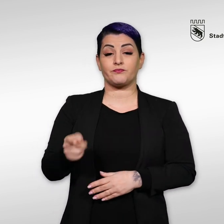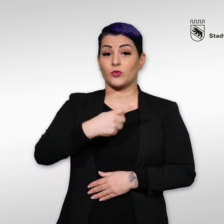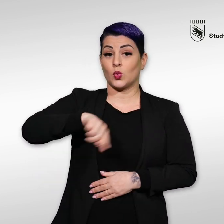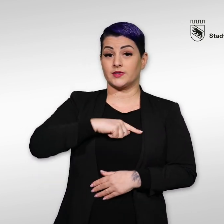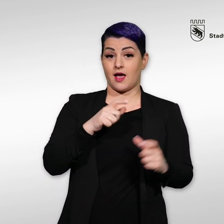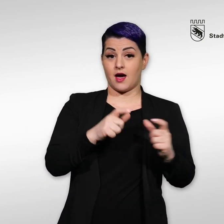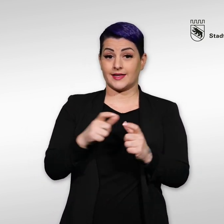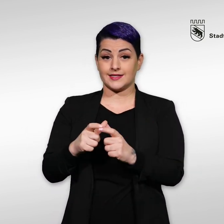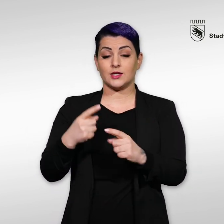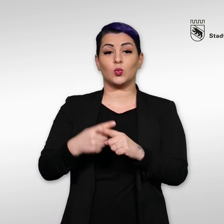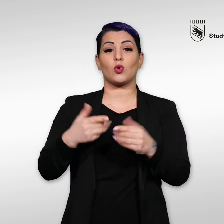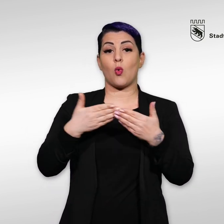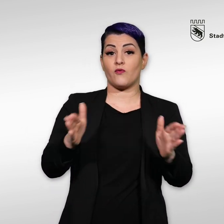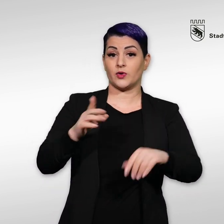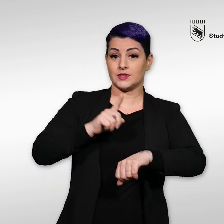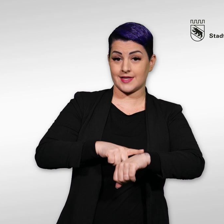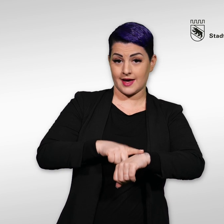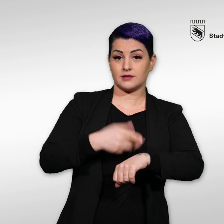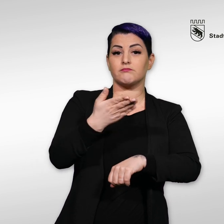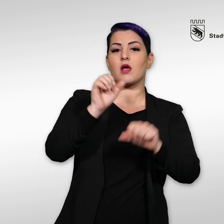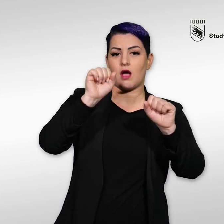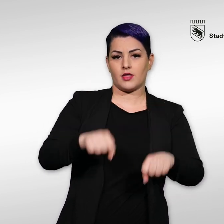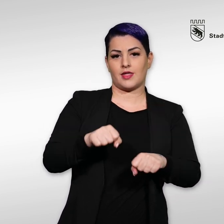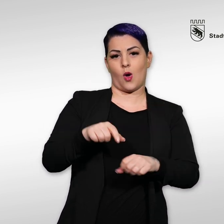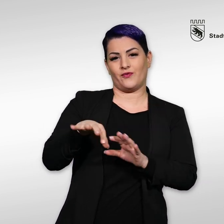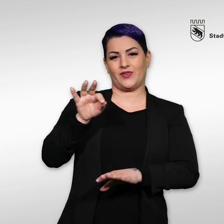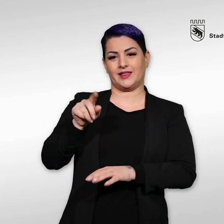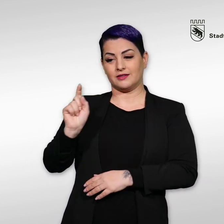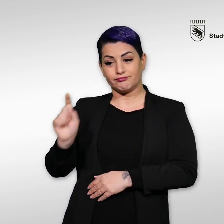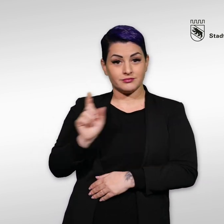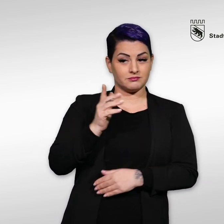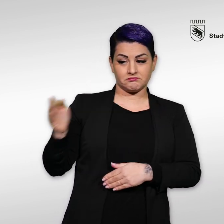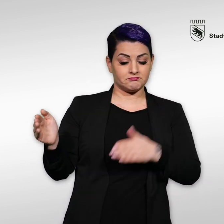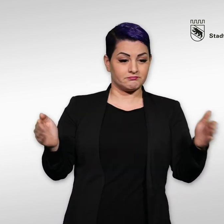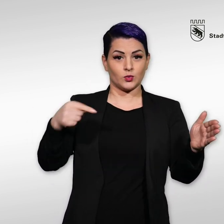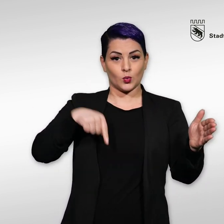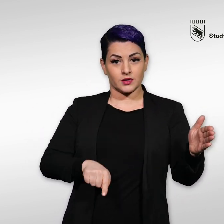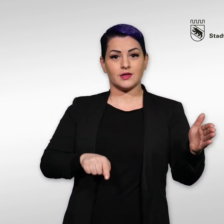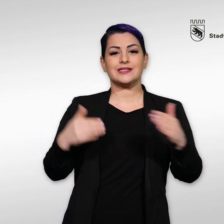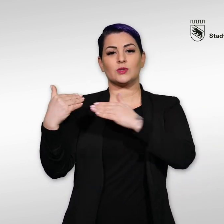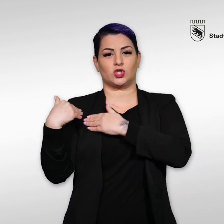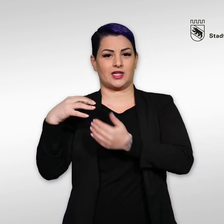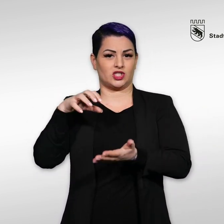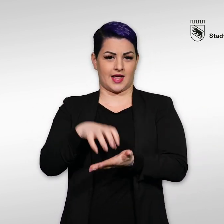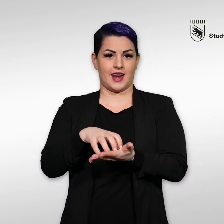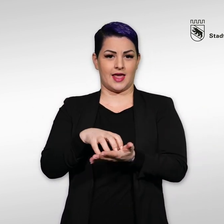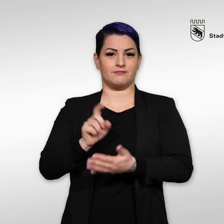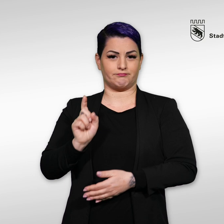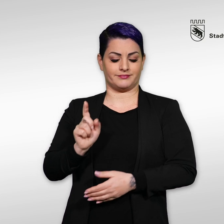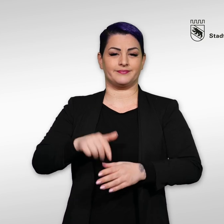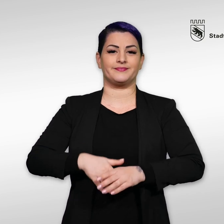Unsere Adresse und Öffnungszeiten finden Sie ebenfalls in der Box «Zuständige Stelle» neben oder unter diesen Videos.